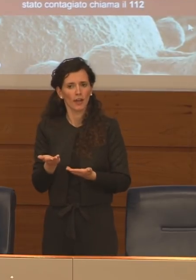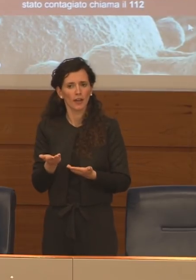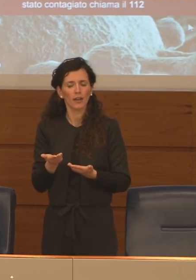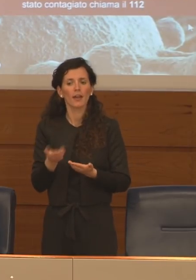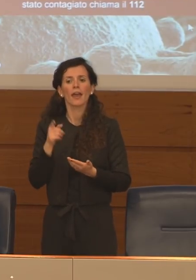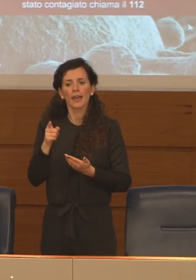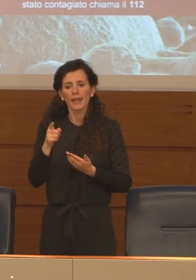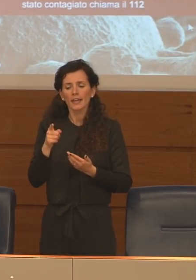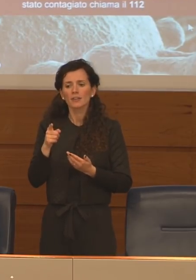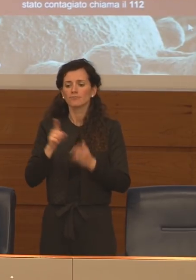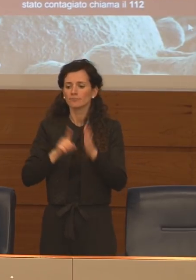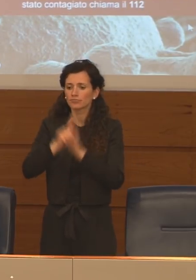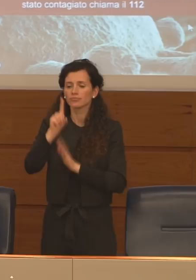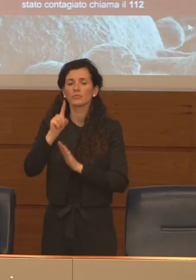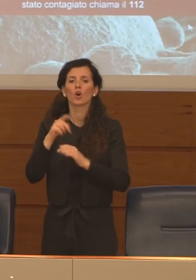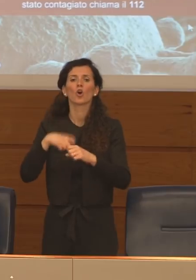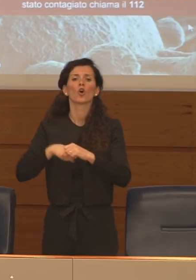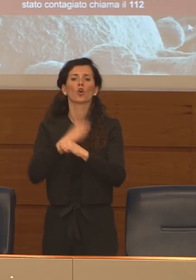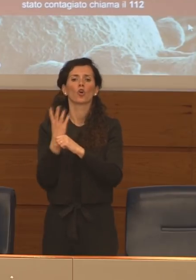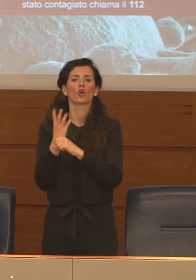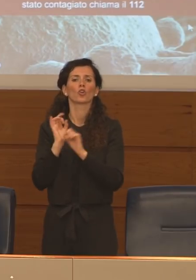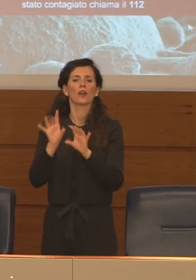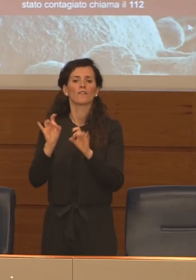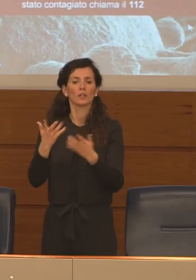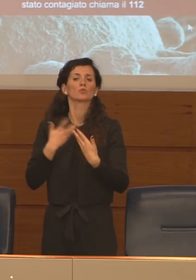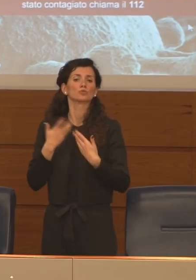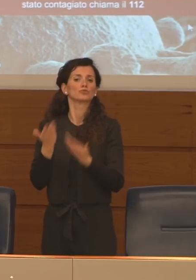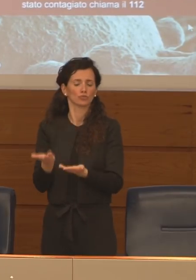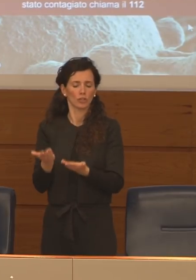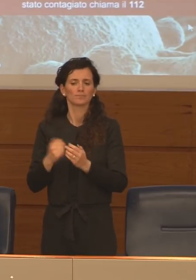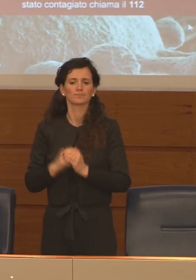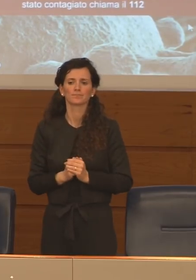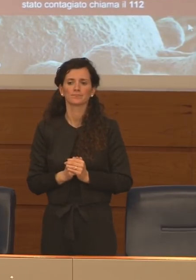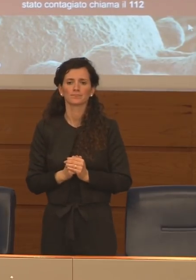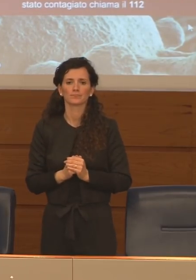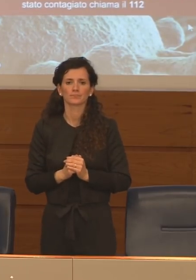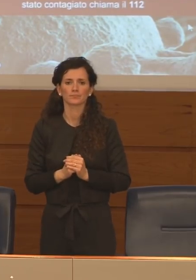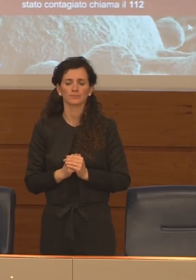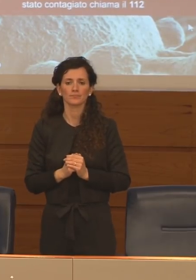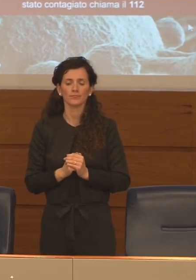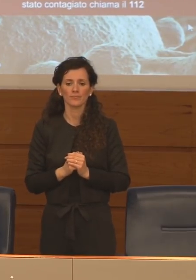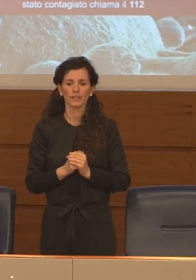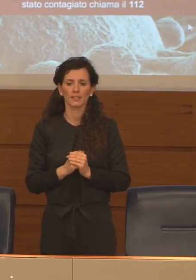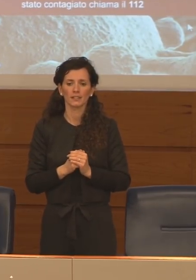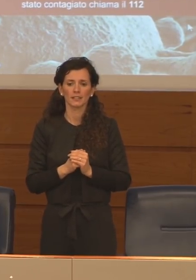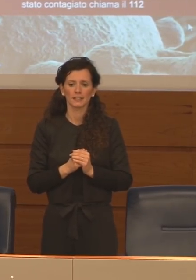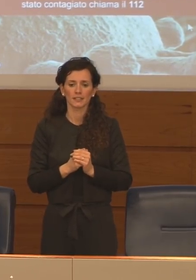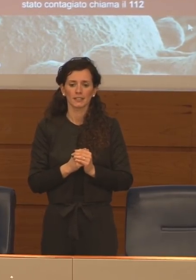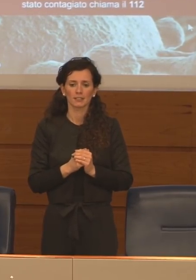per il coronavirus. Elementi ulteriori dobbiamo valutarli e quindi non siamo in